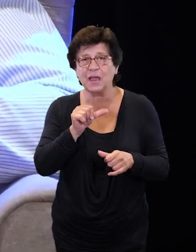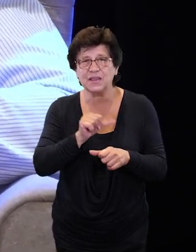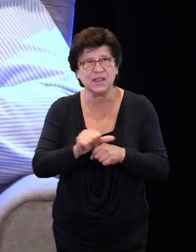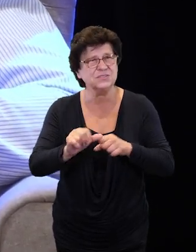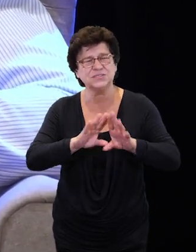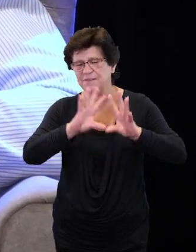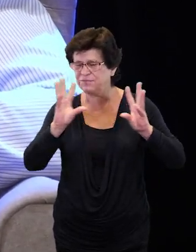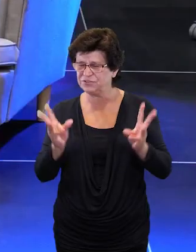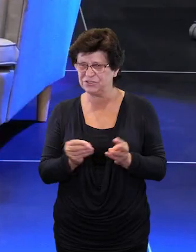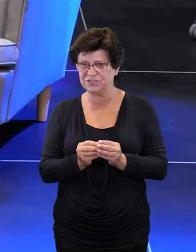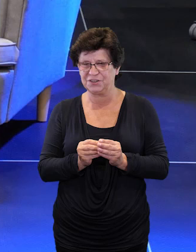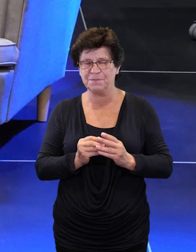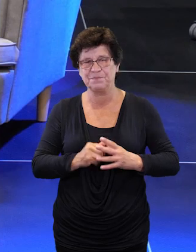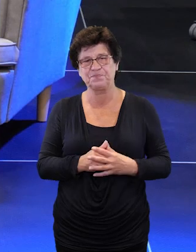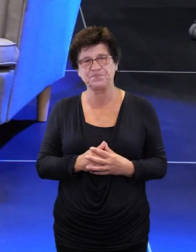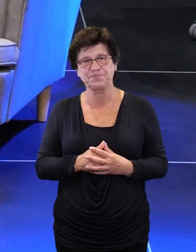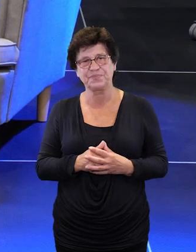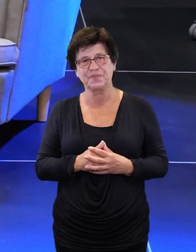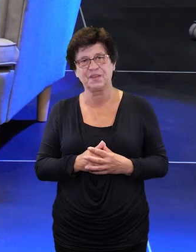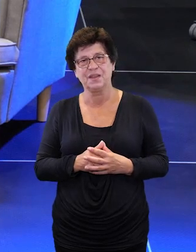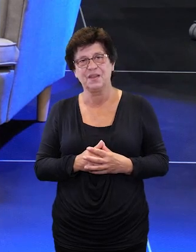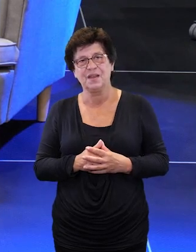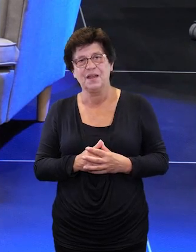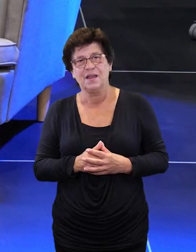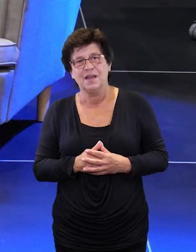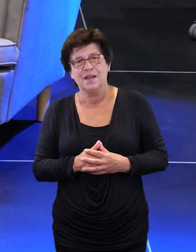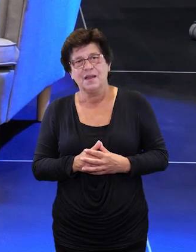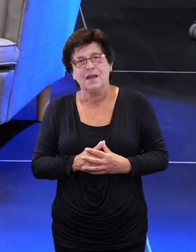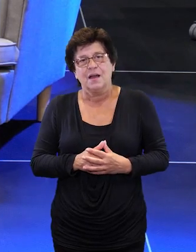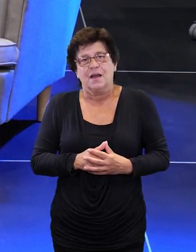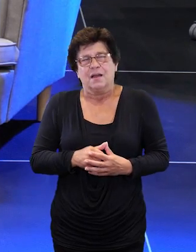A właśnie, zauważyłam, że w niektórych odsłonach